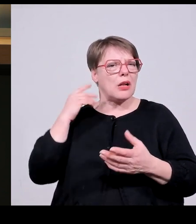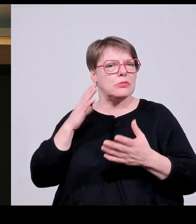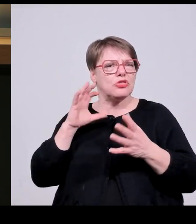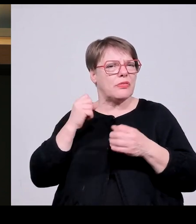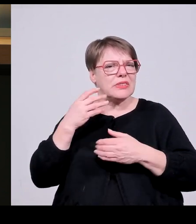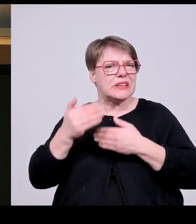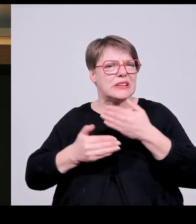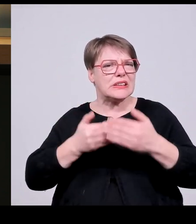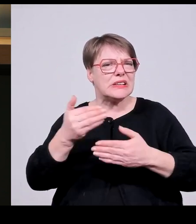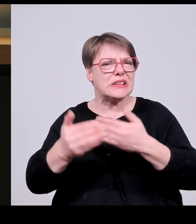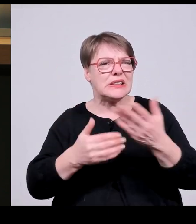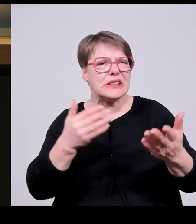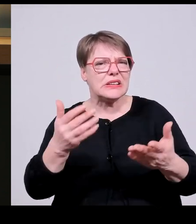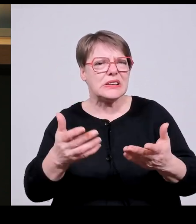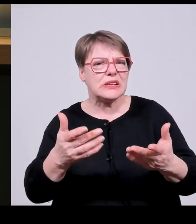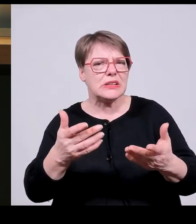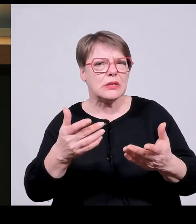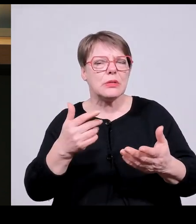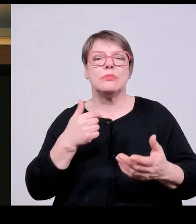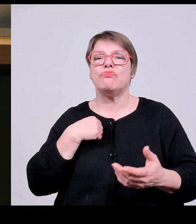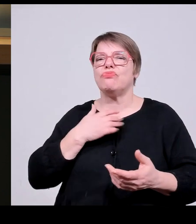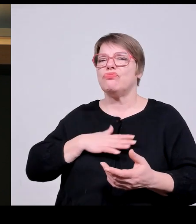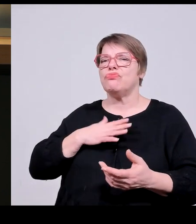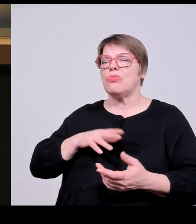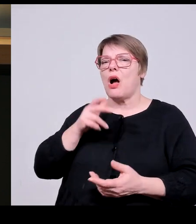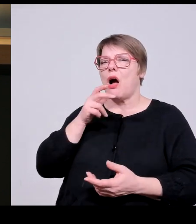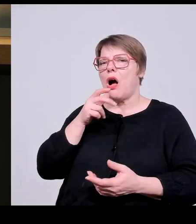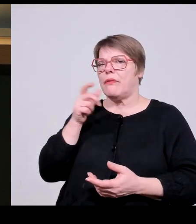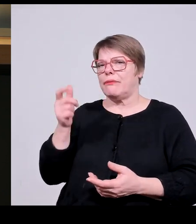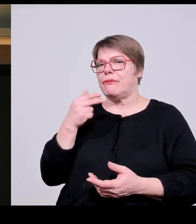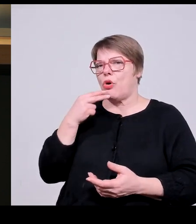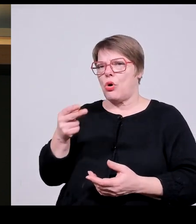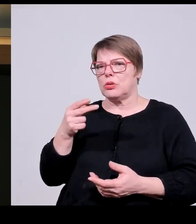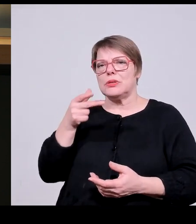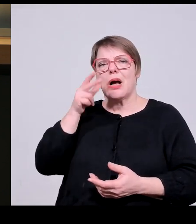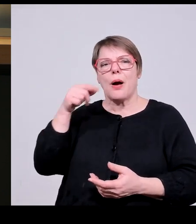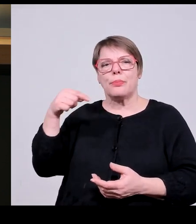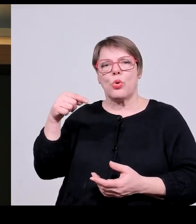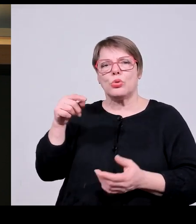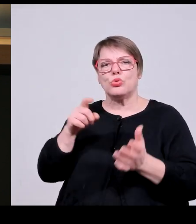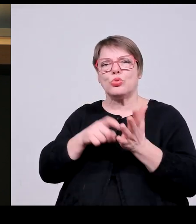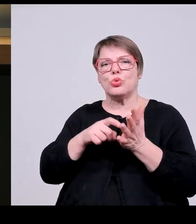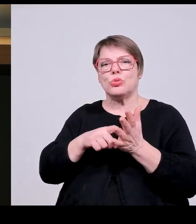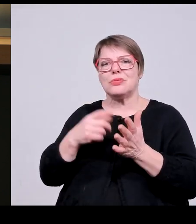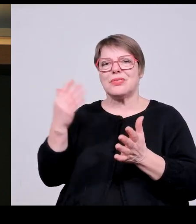Monaten zu tricksen, zu täuschen und das immer wieder in die Länge zu ziehen. Und wir sind nicht einen einzigen Schritt weiter.